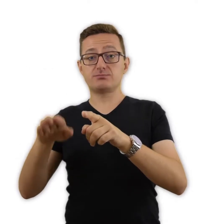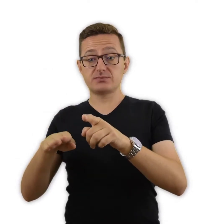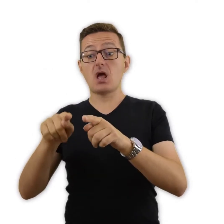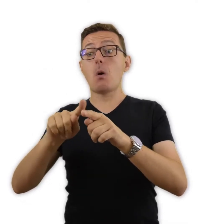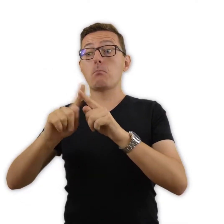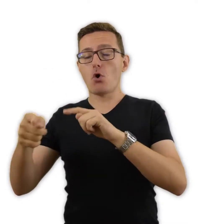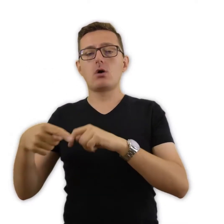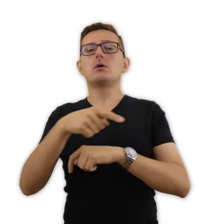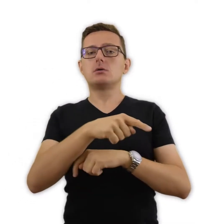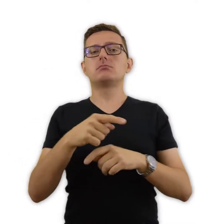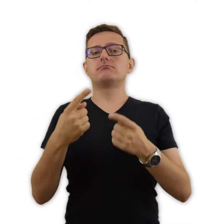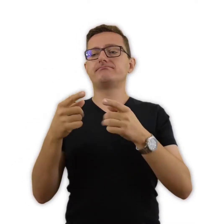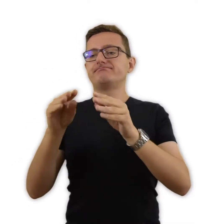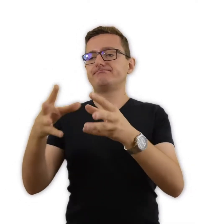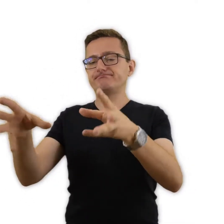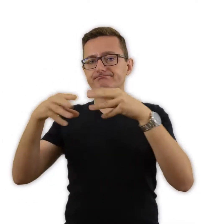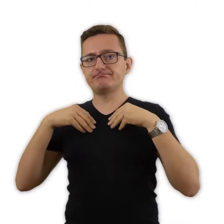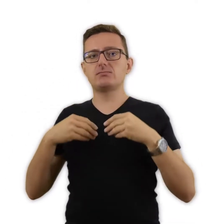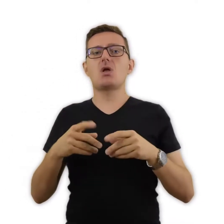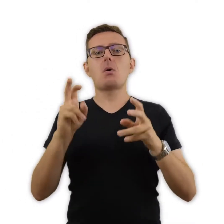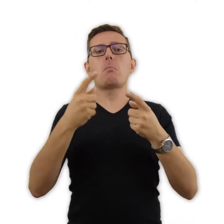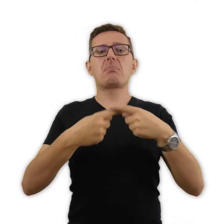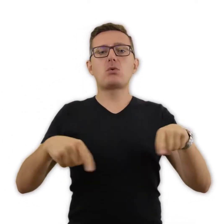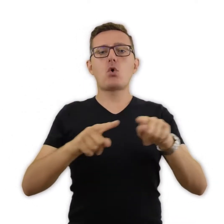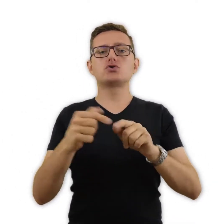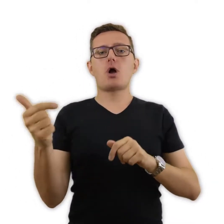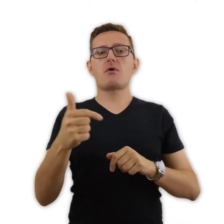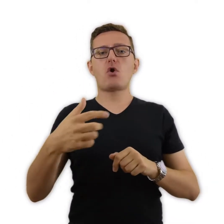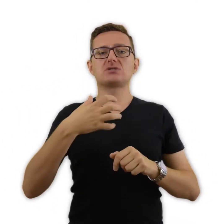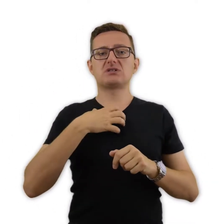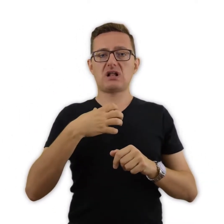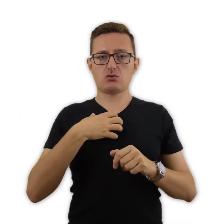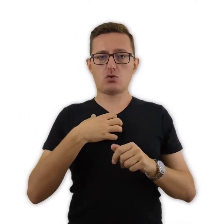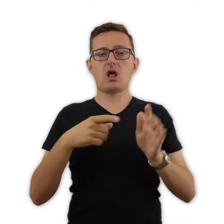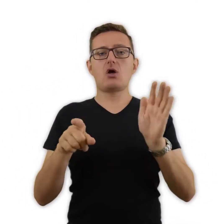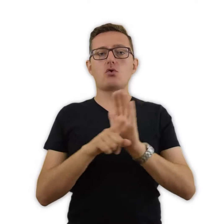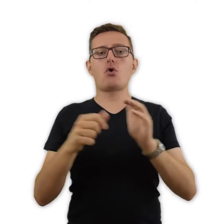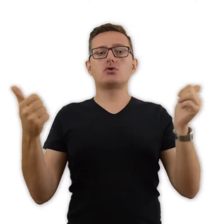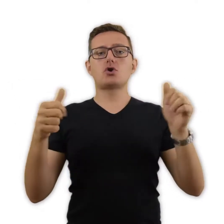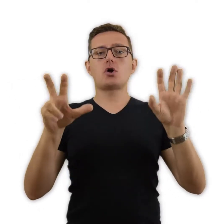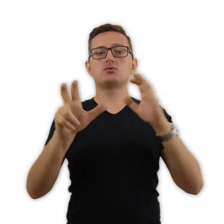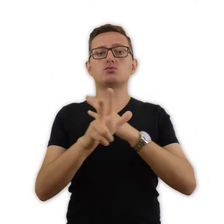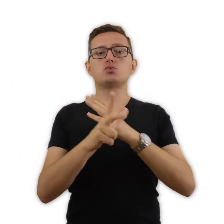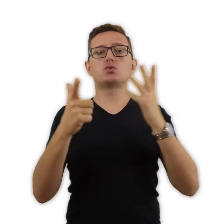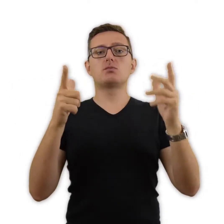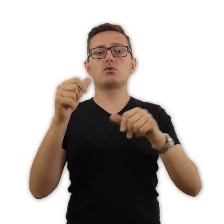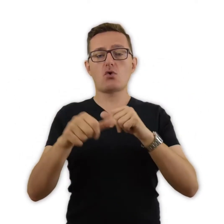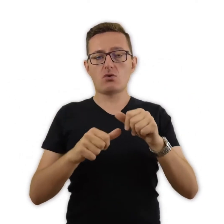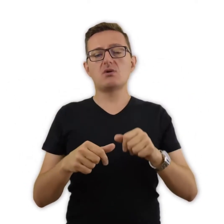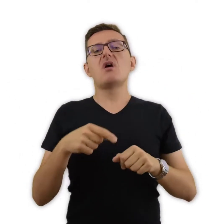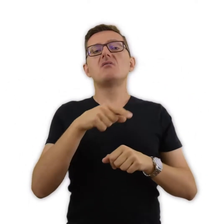Po jego śmierci pełnił obowiązki dyrektora, do 1987 roku.